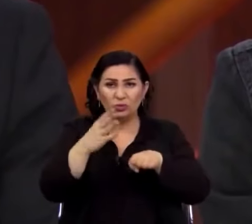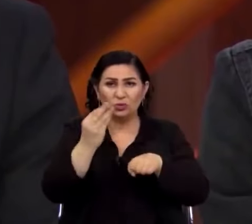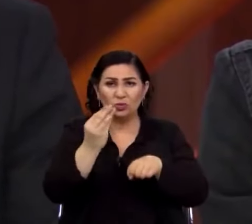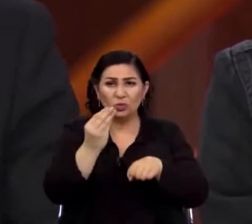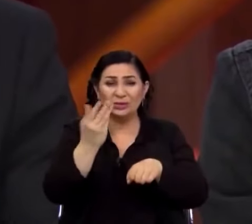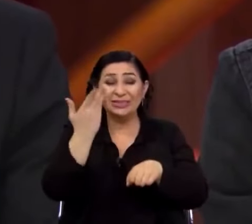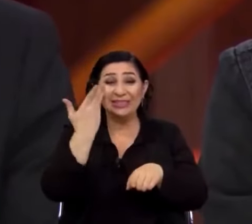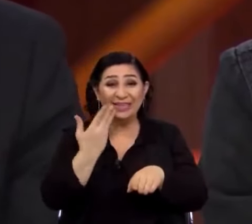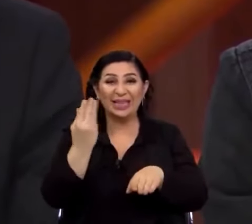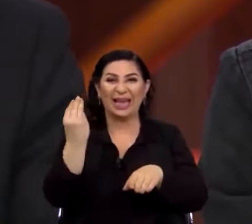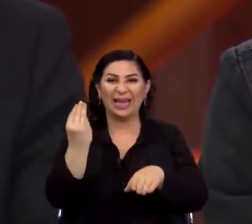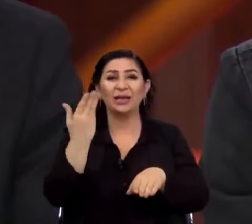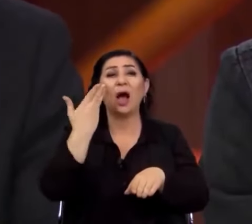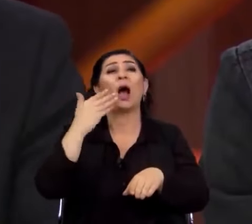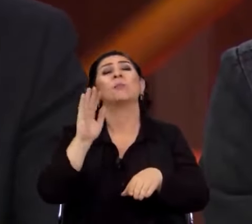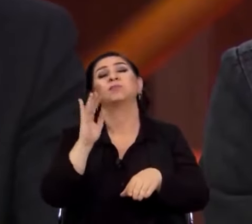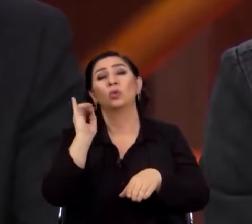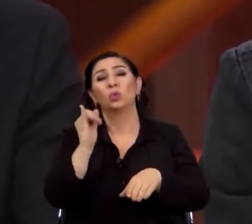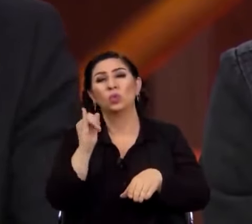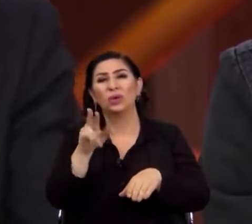zaman iyi